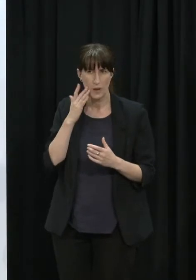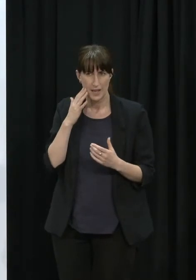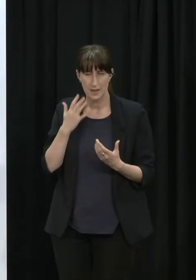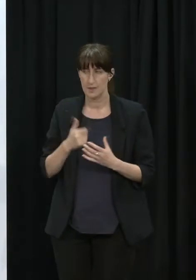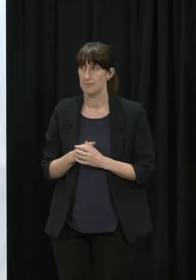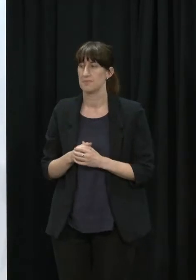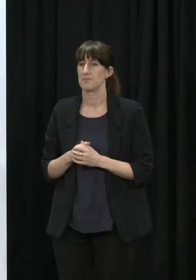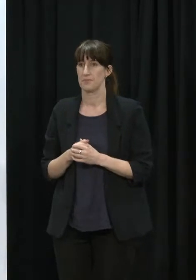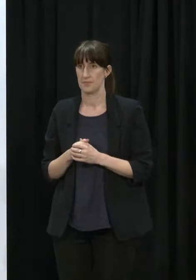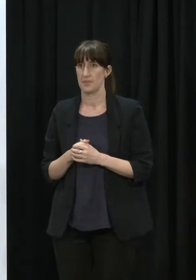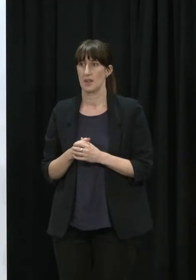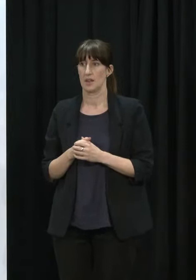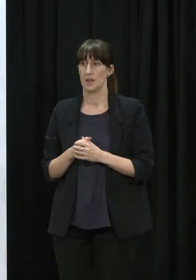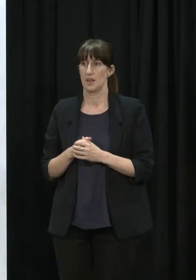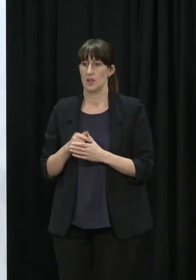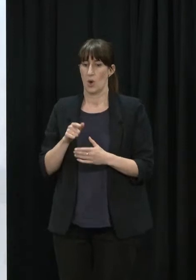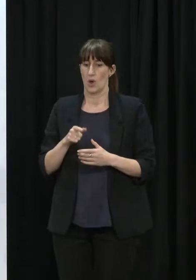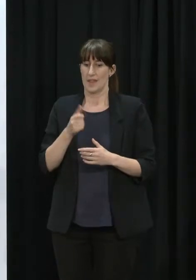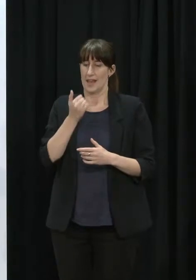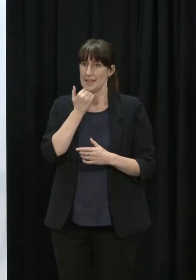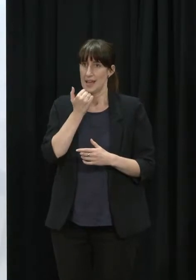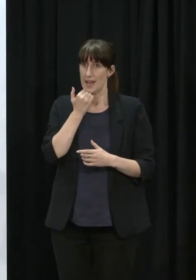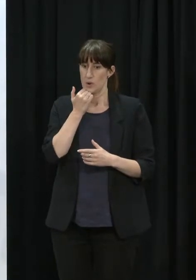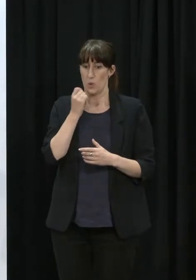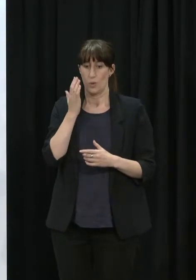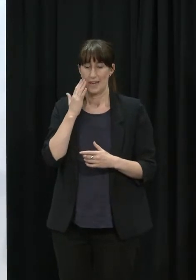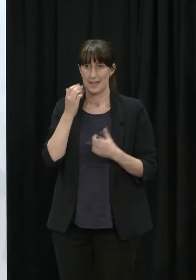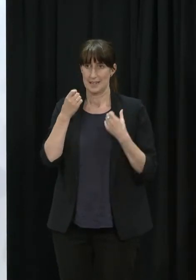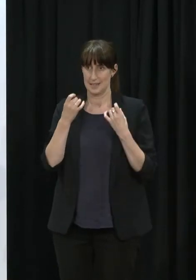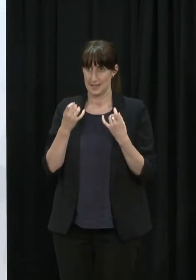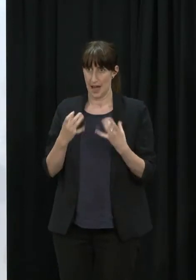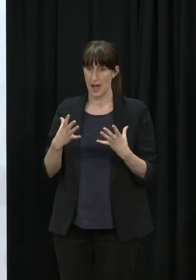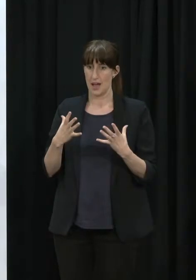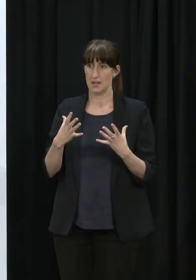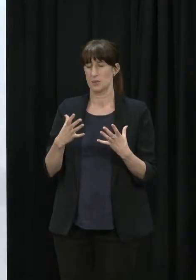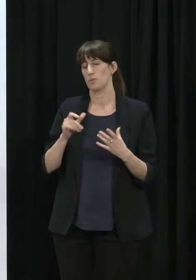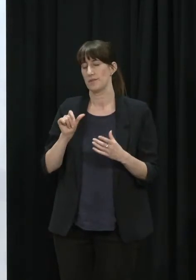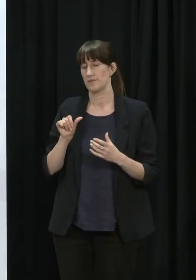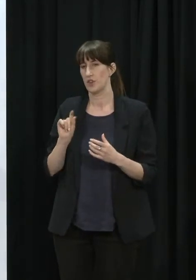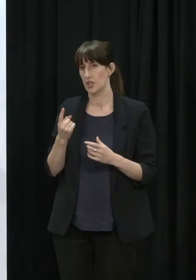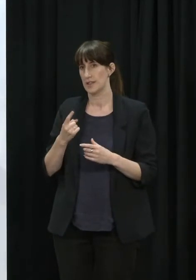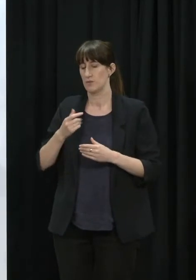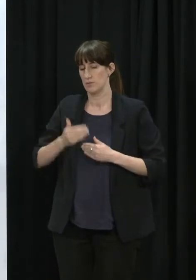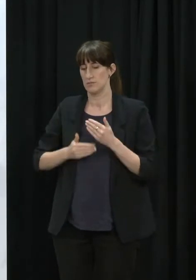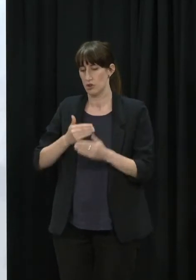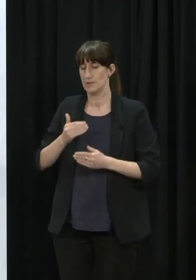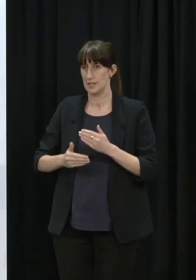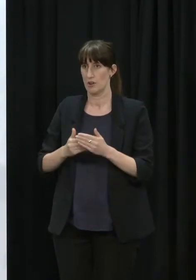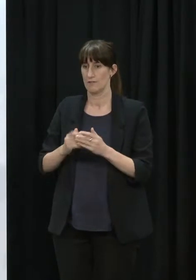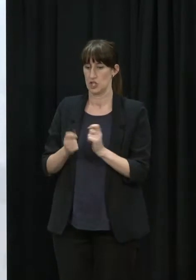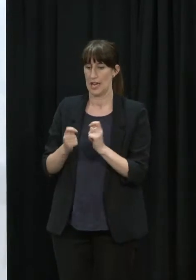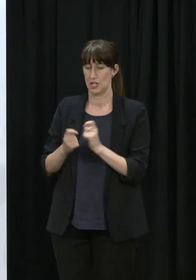MiQ, 7 ki te 10 nga ra ahea